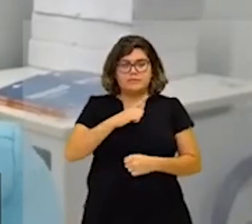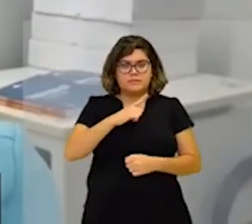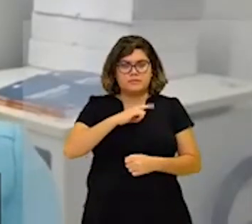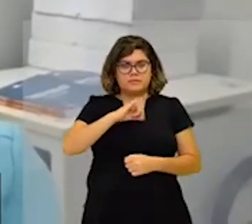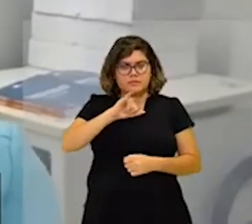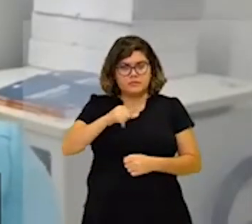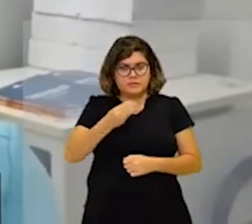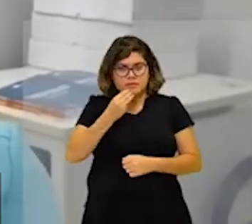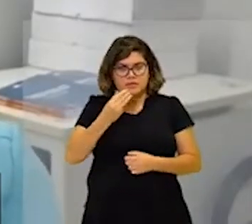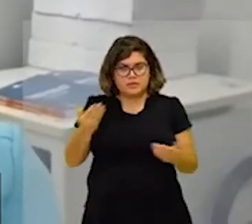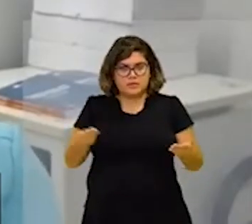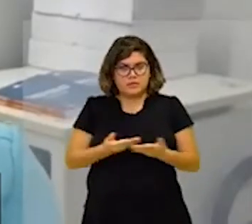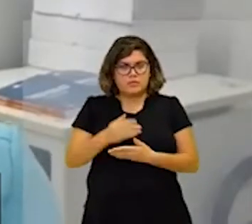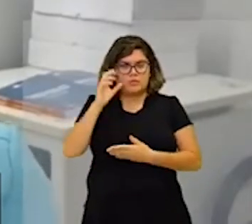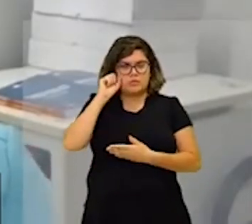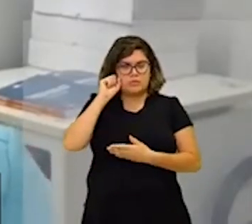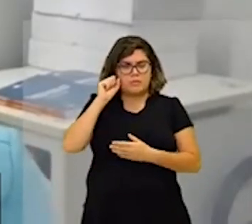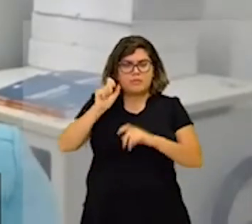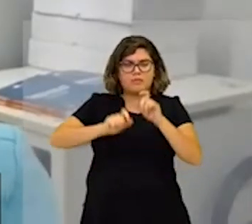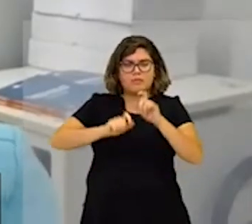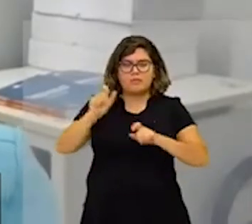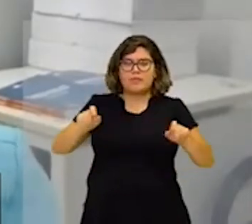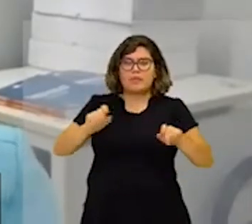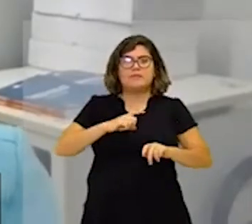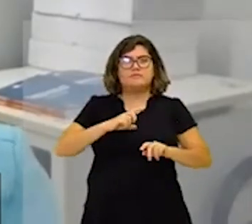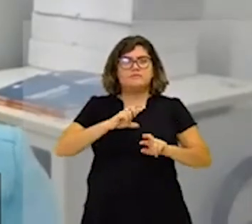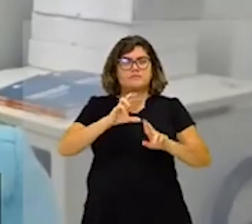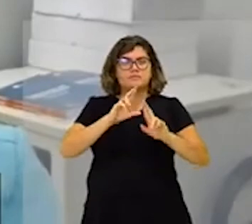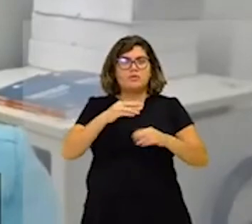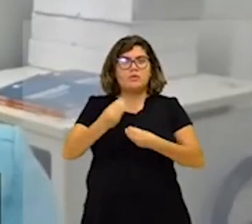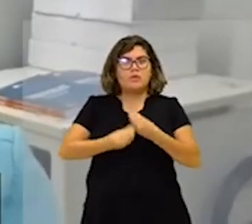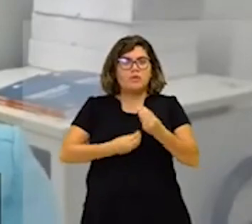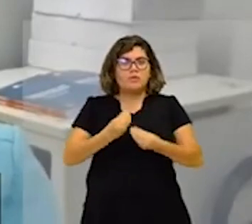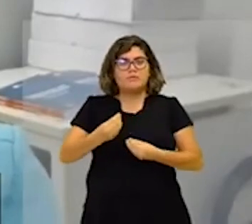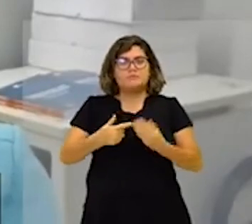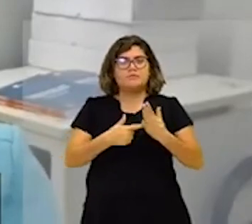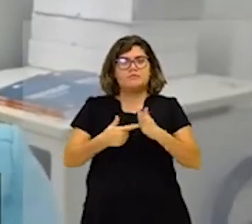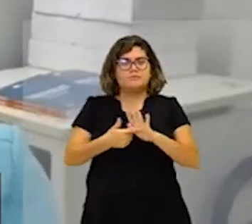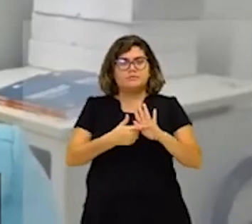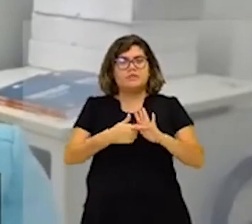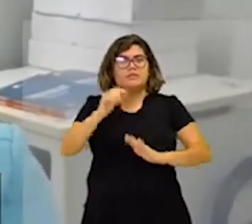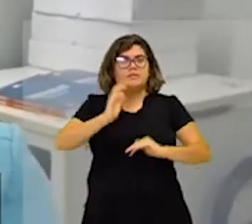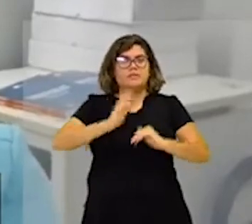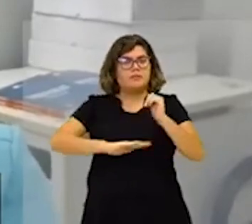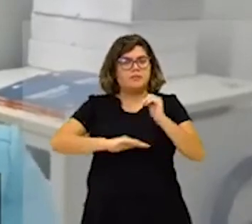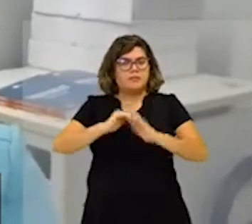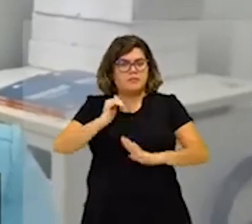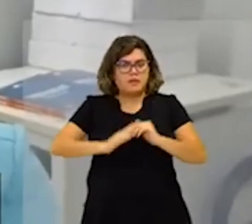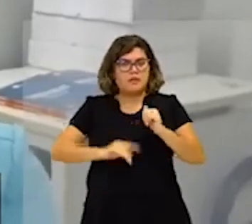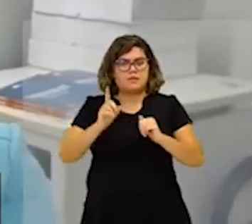ouvir pouco mais sobre essa perspectiva né de como trazer a prática da essa esse aprendizado já foi